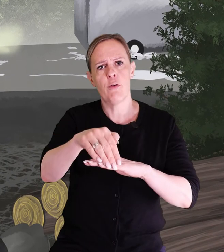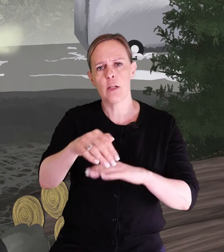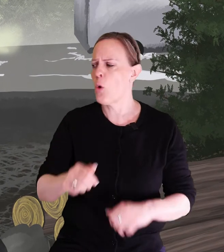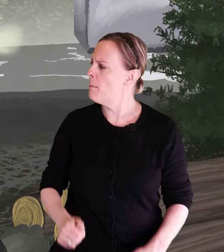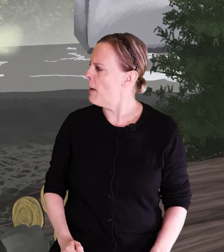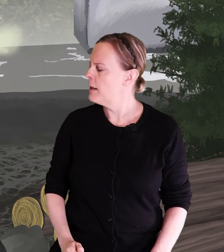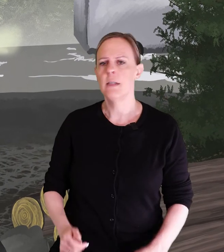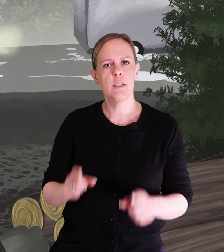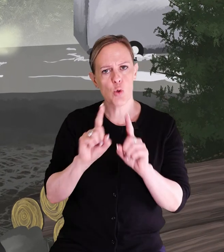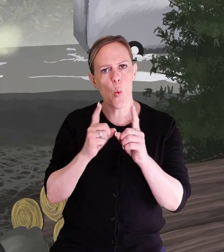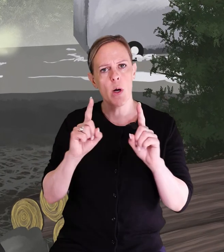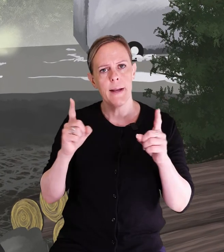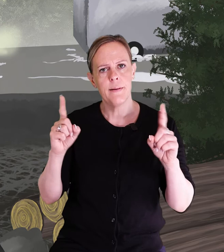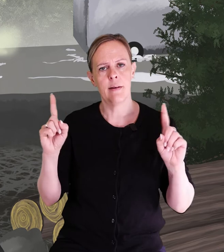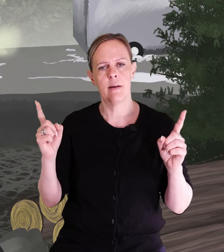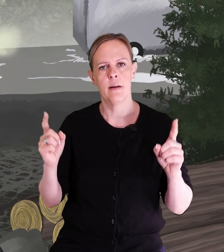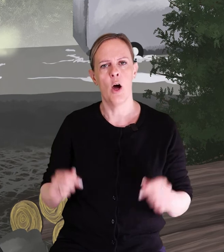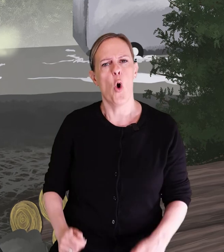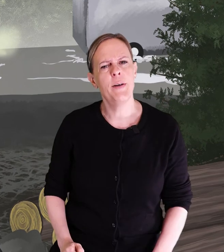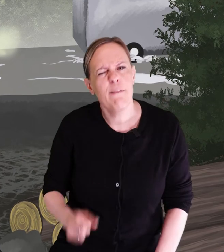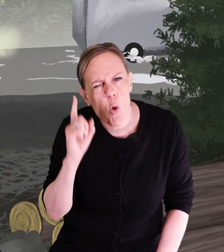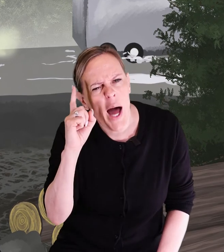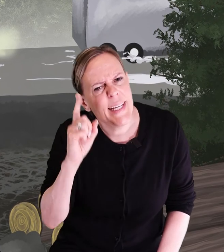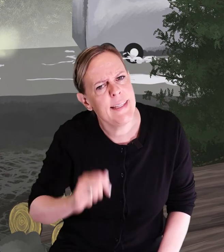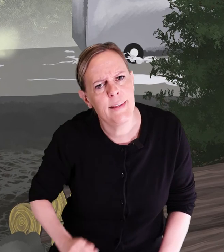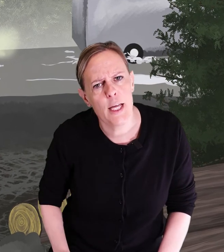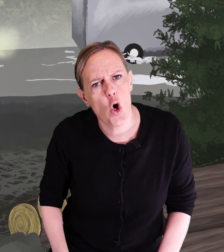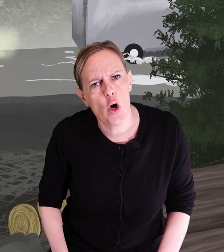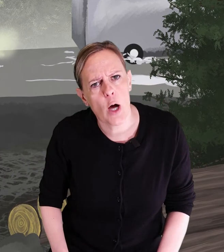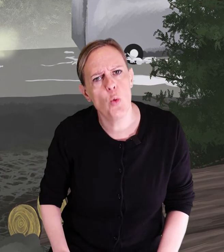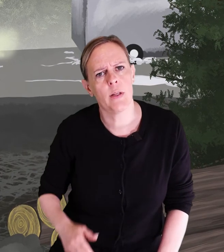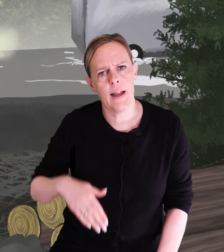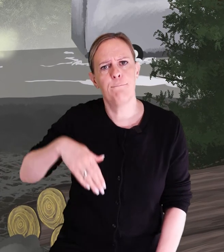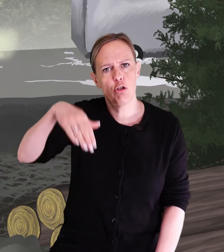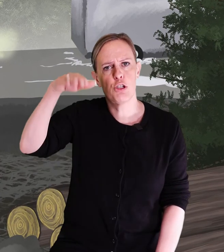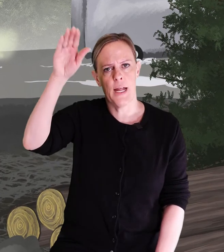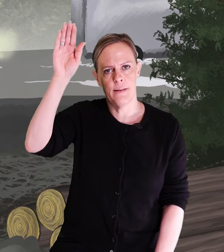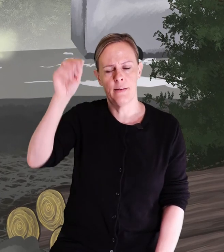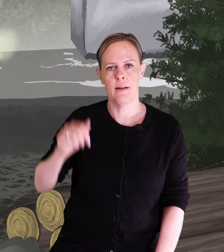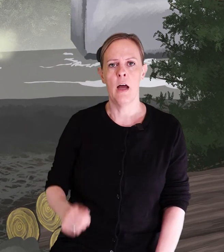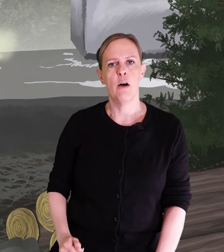för att komma till skogen och det får han inte göra utan en vuxen